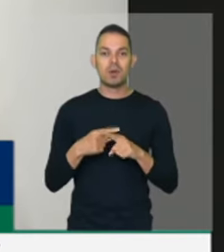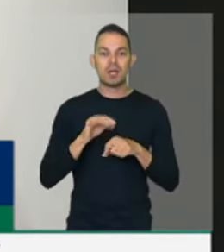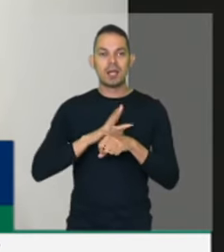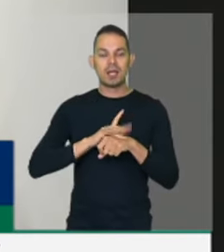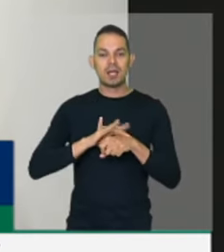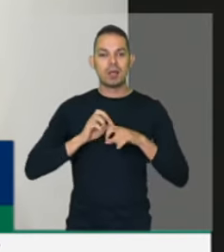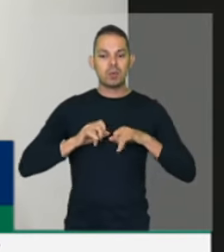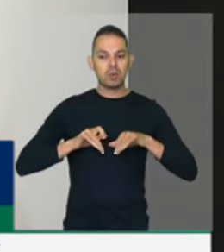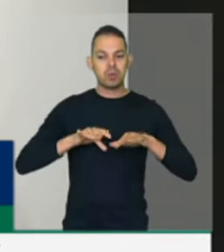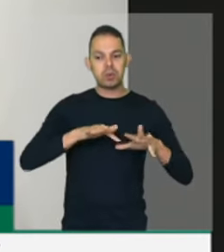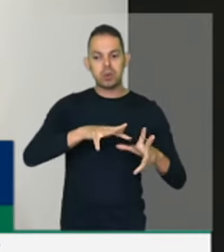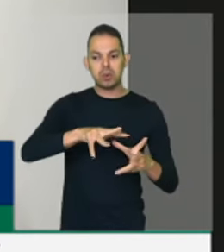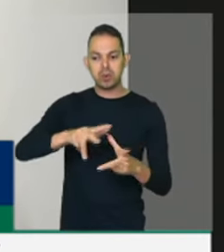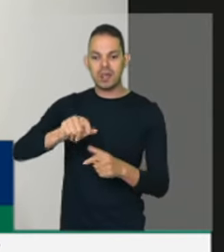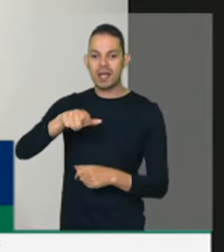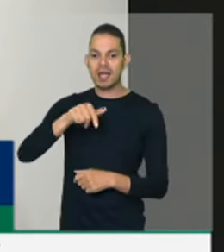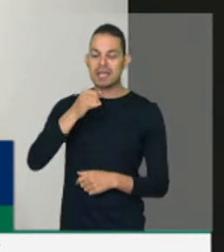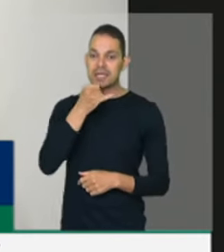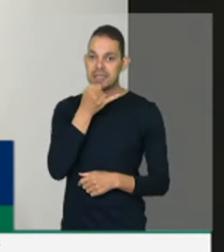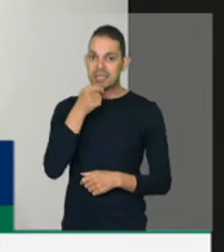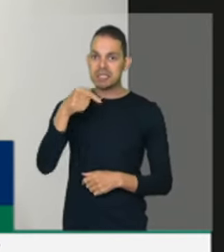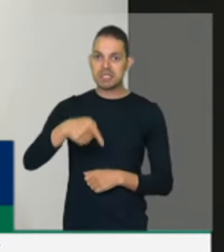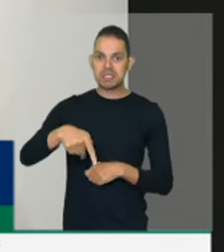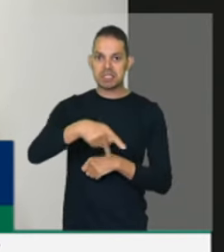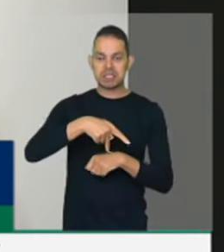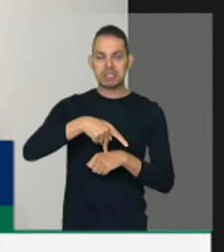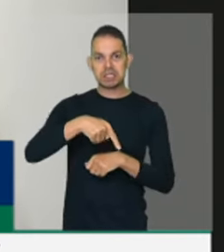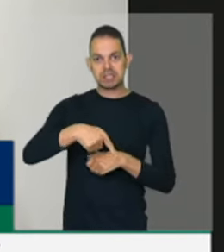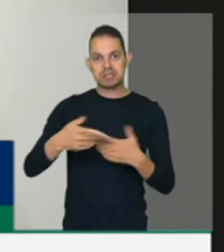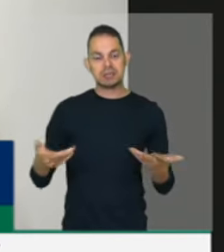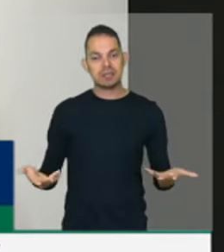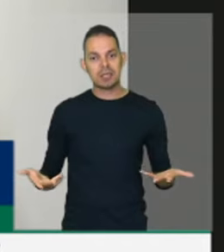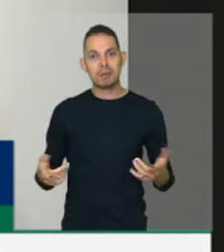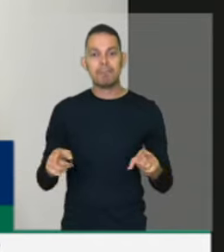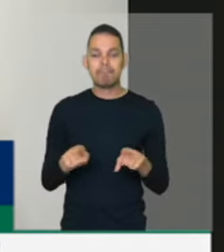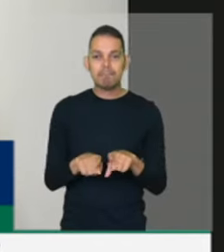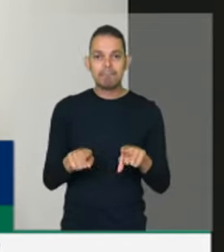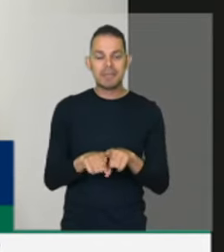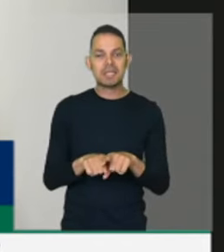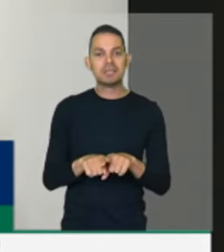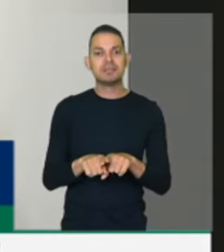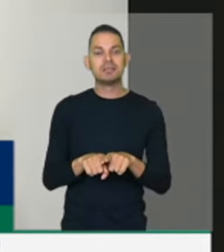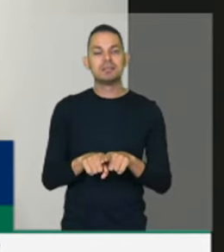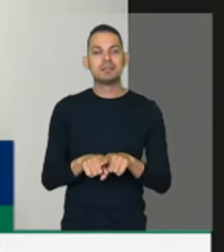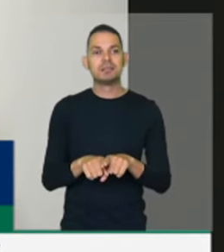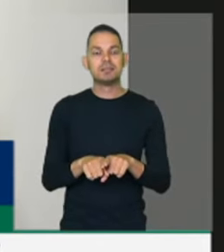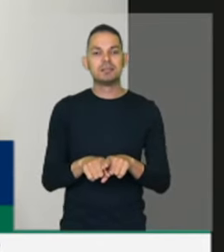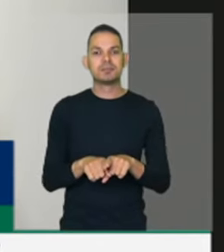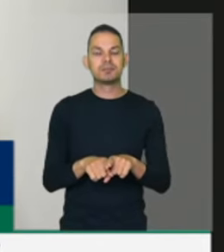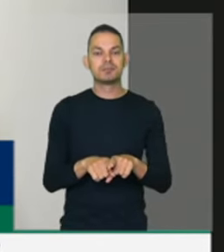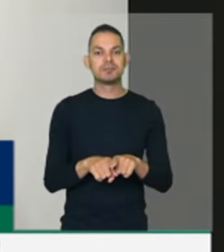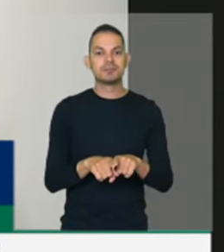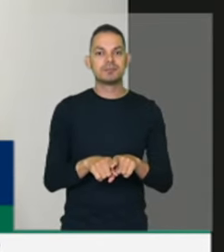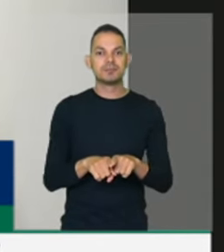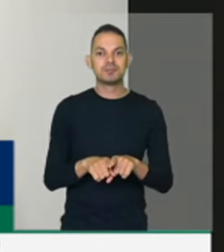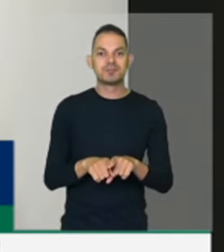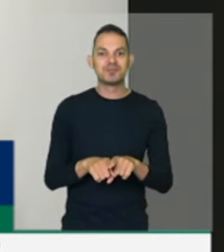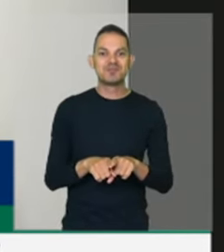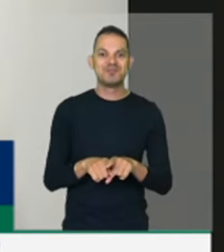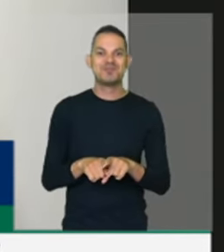NO NOSSO PAÍS. MAS AO MESMO TEMPO QUANDO SE COLOCA ESSES PROJETOS NÓS VEMOS DEPUTADOS VOTANDO CONTRA OS PROJETOS. ENTÃO NÃO ADIANTA PAUTAR OS